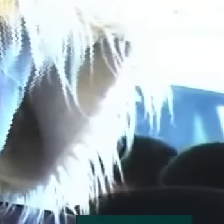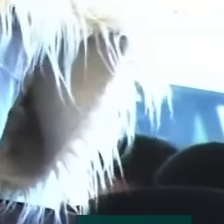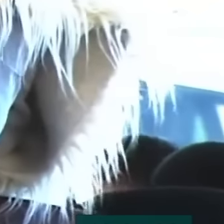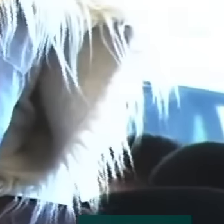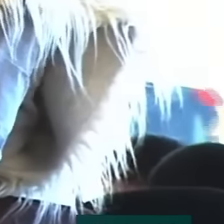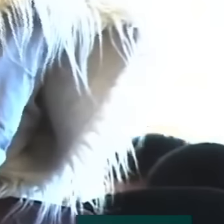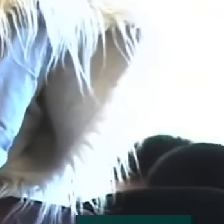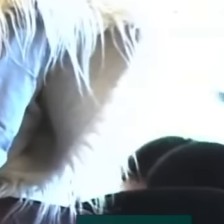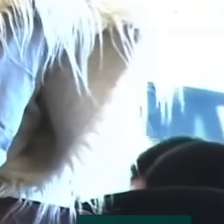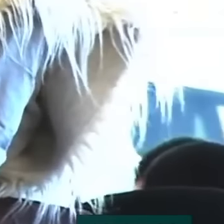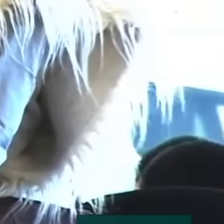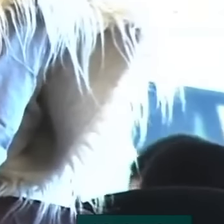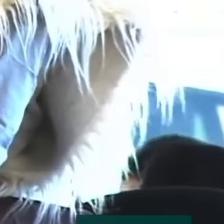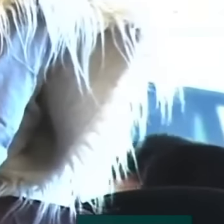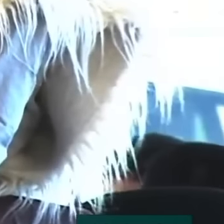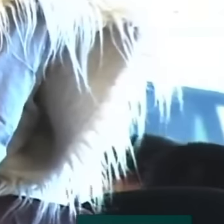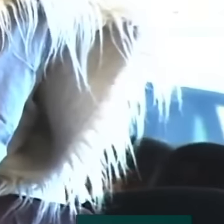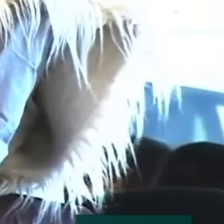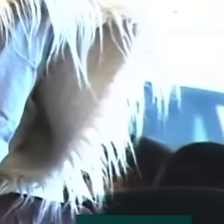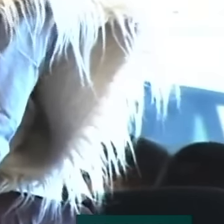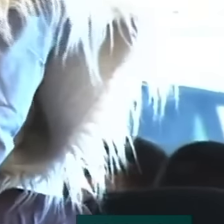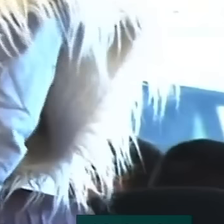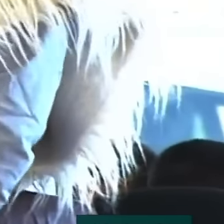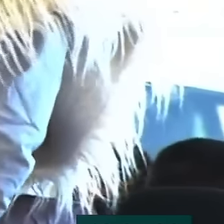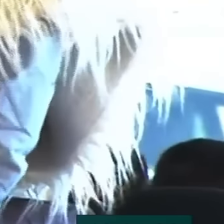Indígena cultura